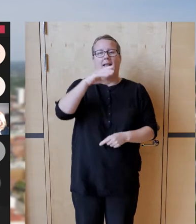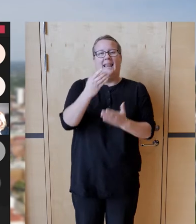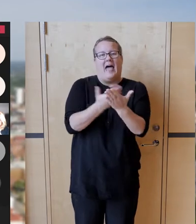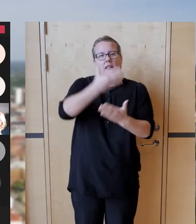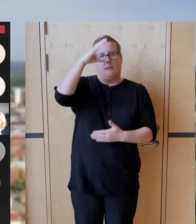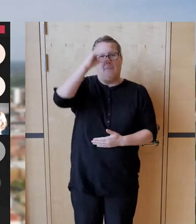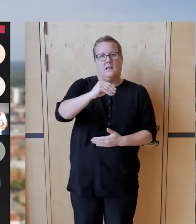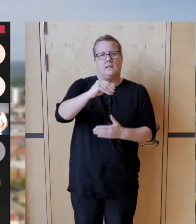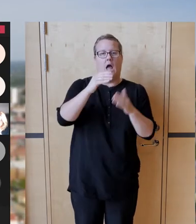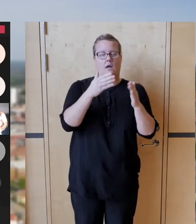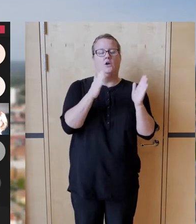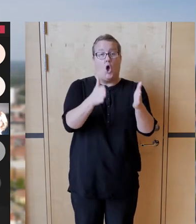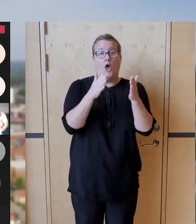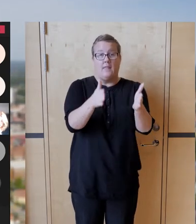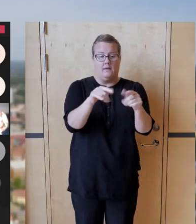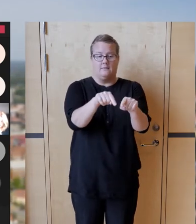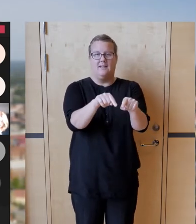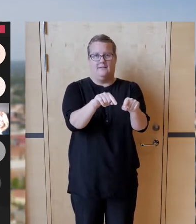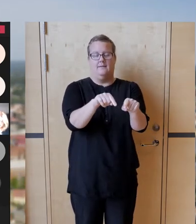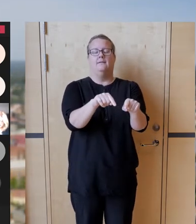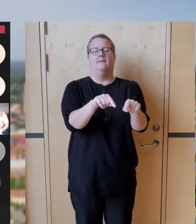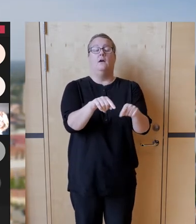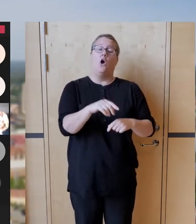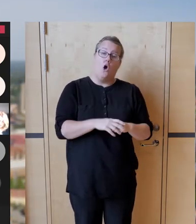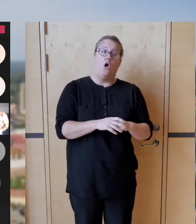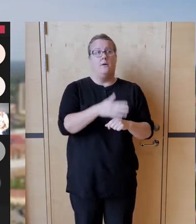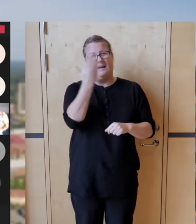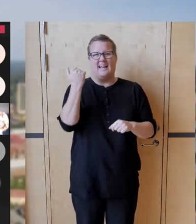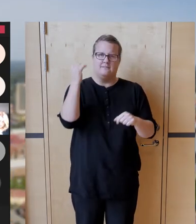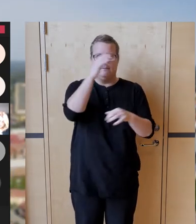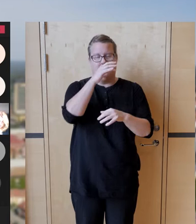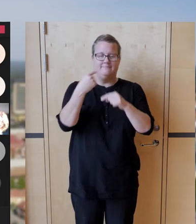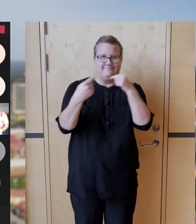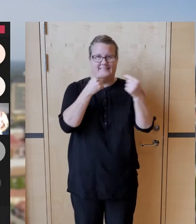Och det kan man ju för sig diskutera med andra sidan Finns det så mycket andra